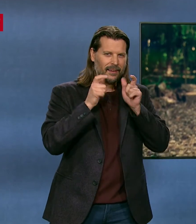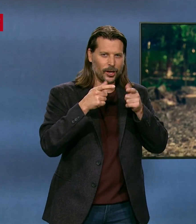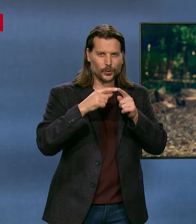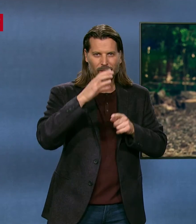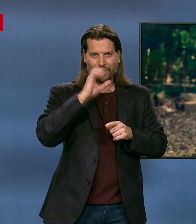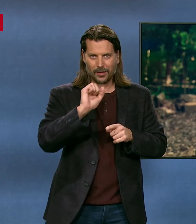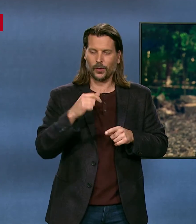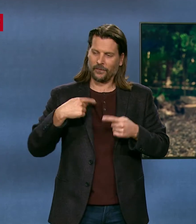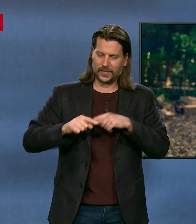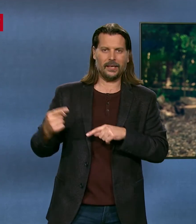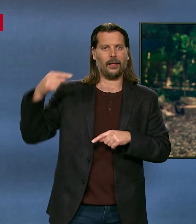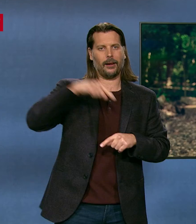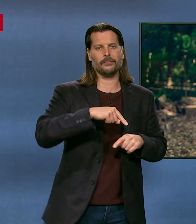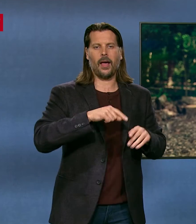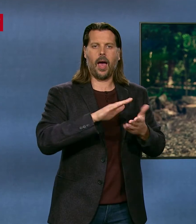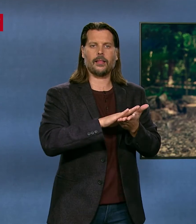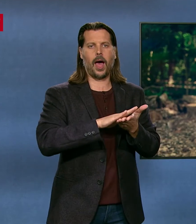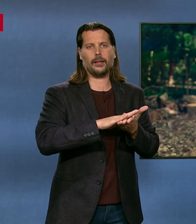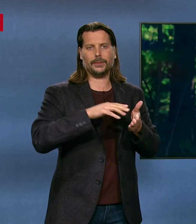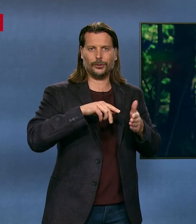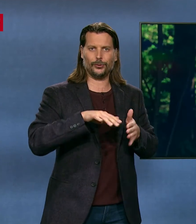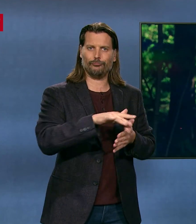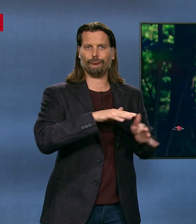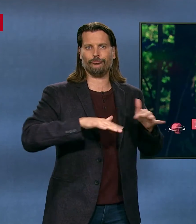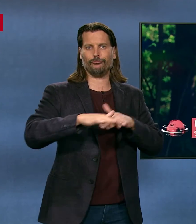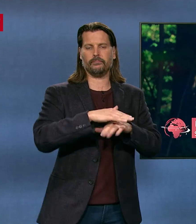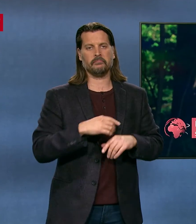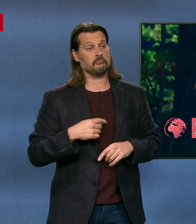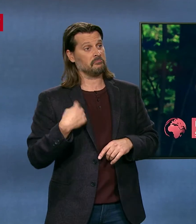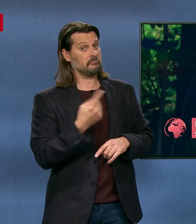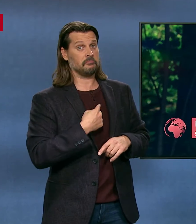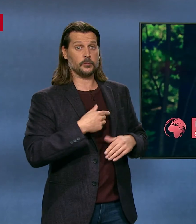hier wieder heimisch werden. Was können wir Jugendlichen dafür tun,